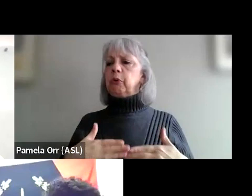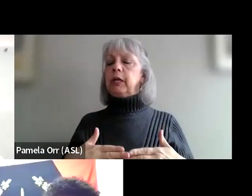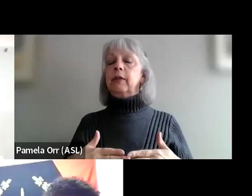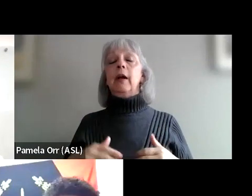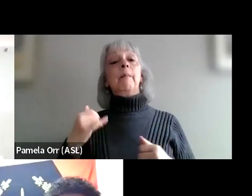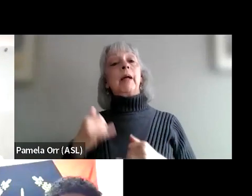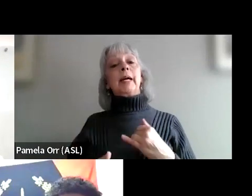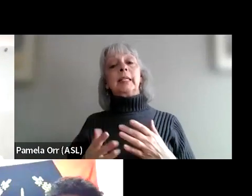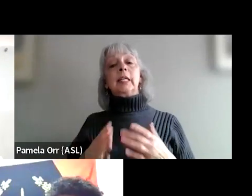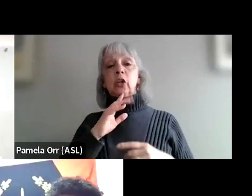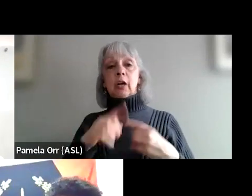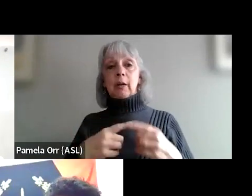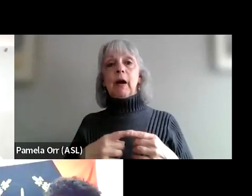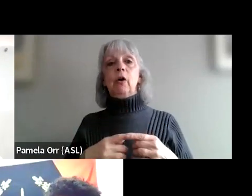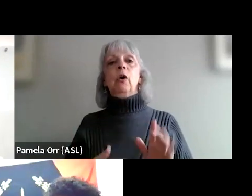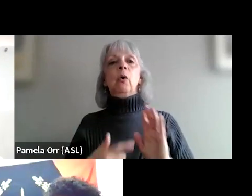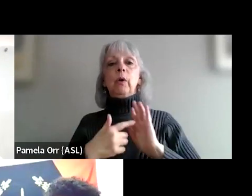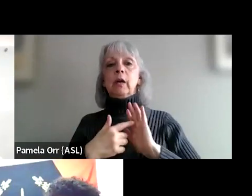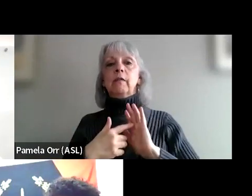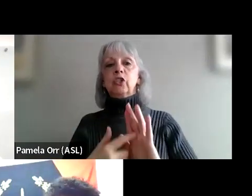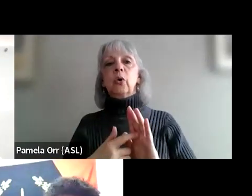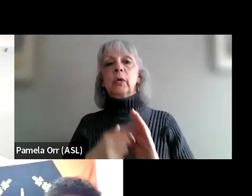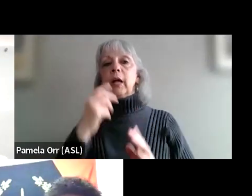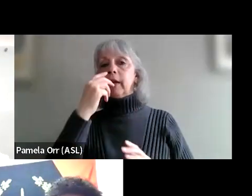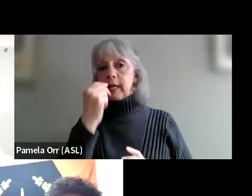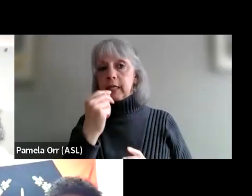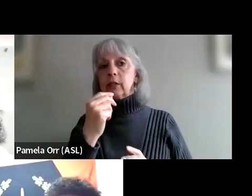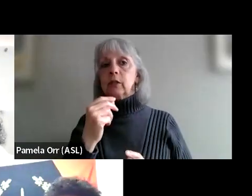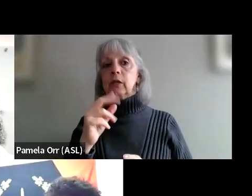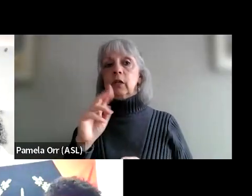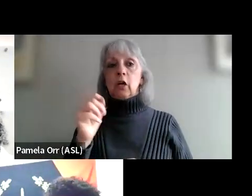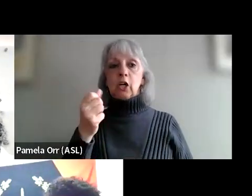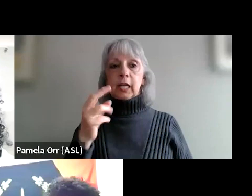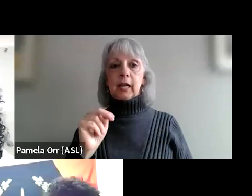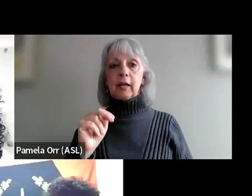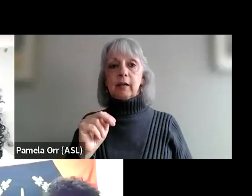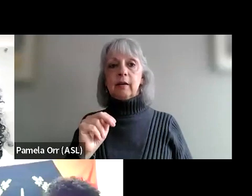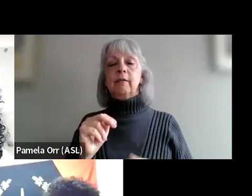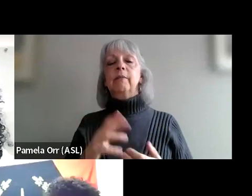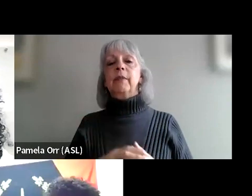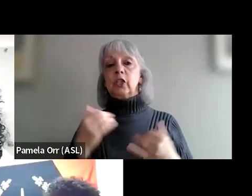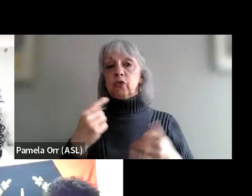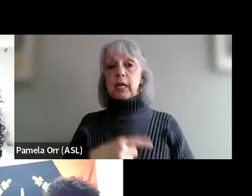es que aunque destacamos el producto nasal de Narcan en las imágenes y la capacitación de hoy,